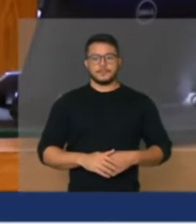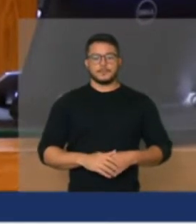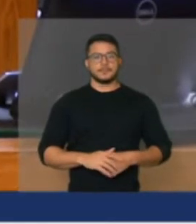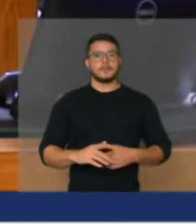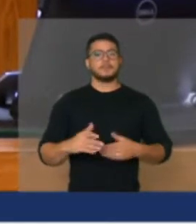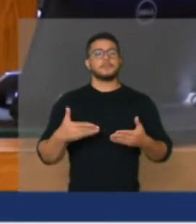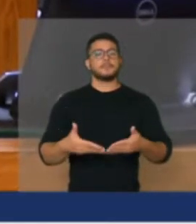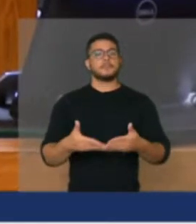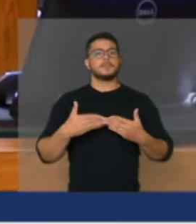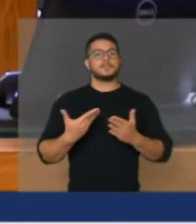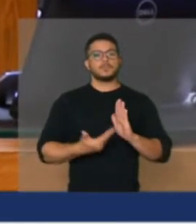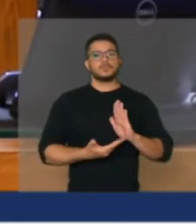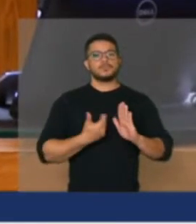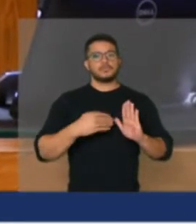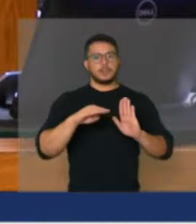RETIRADA DE PAUTA, REQUER NOS